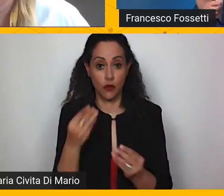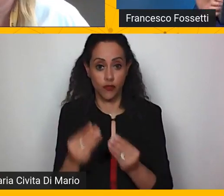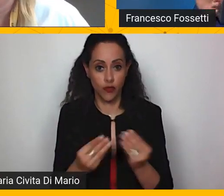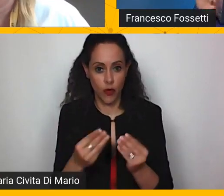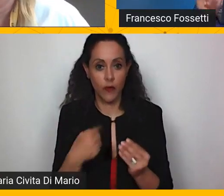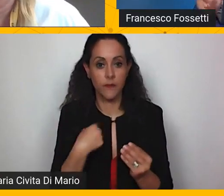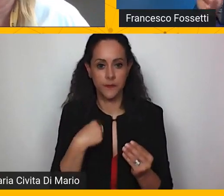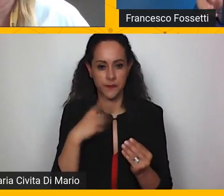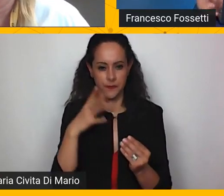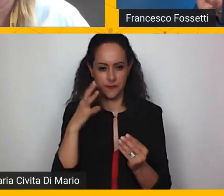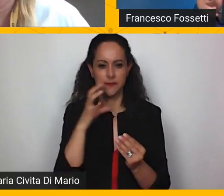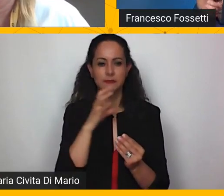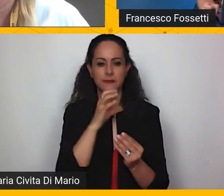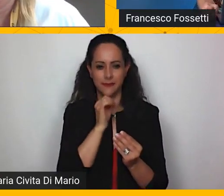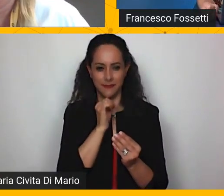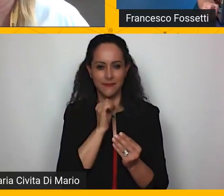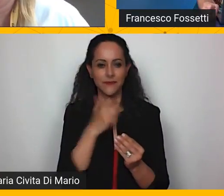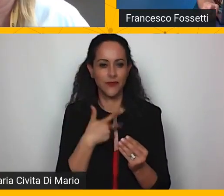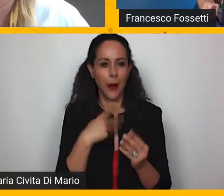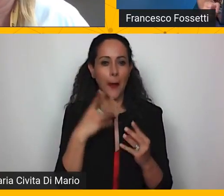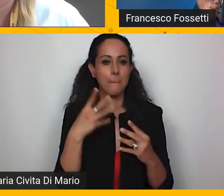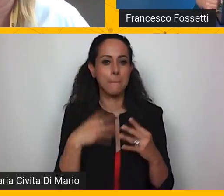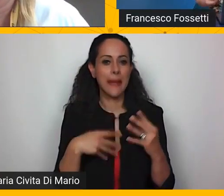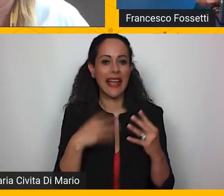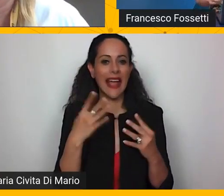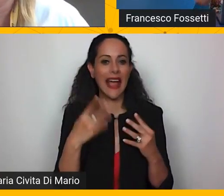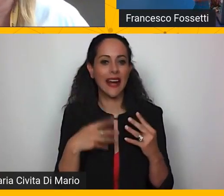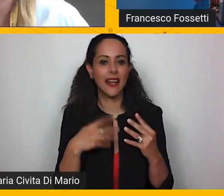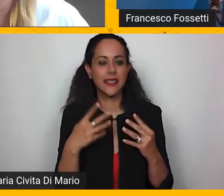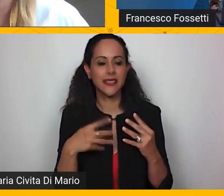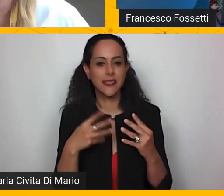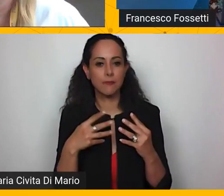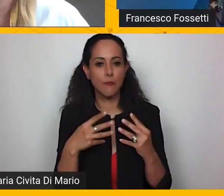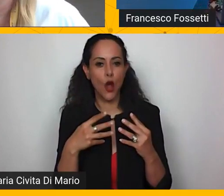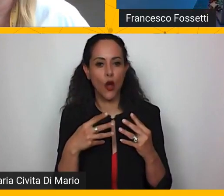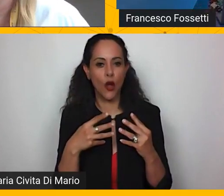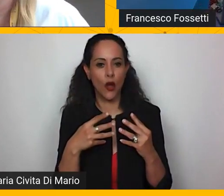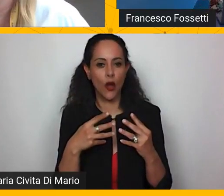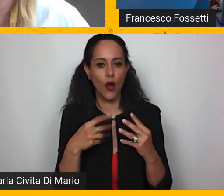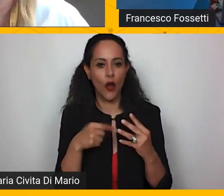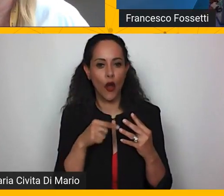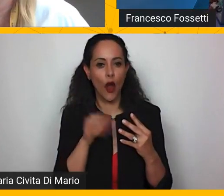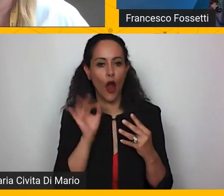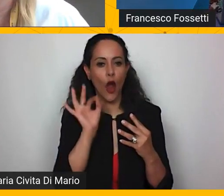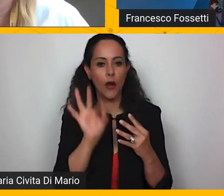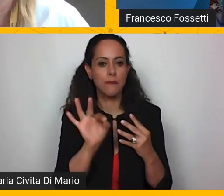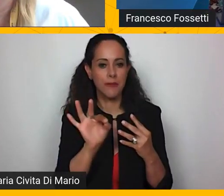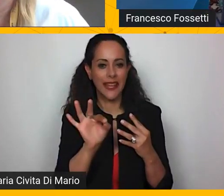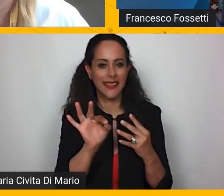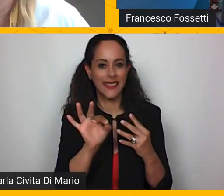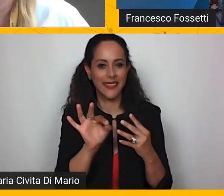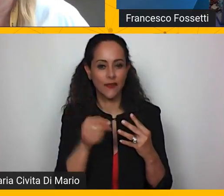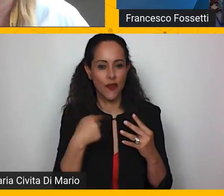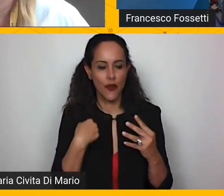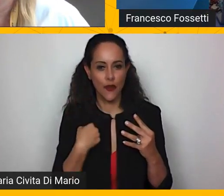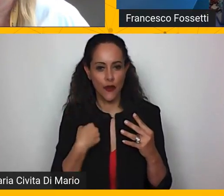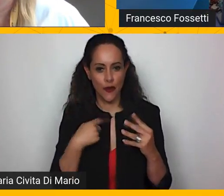all'interno di questi prodotti si capisce che ci sono meccanismi che ehm invece